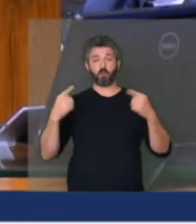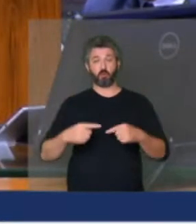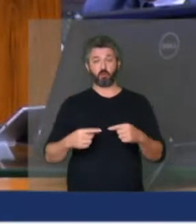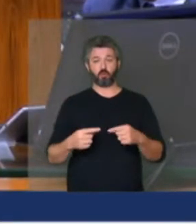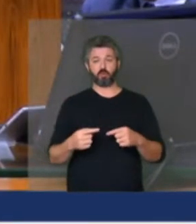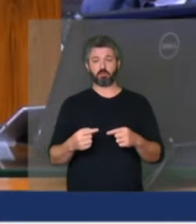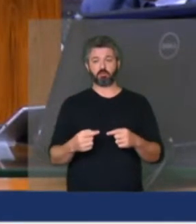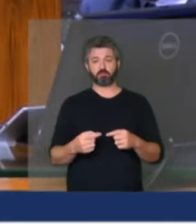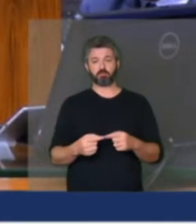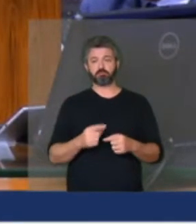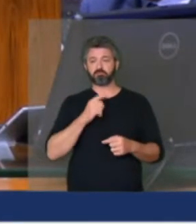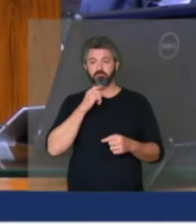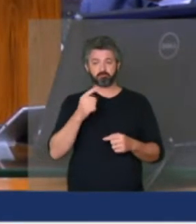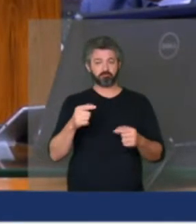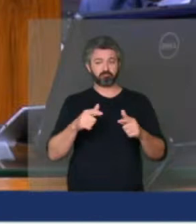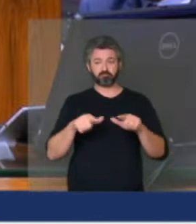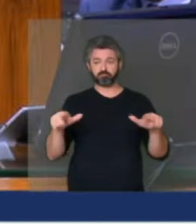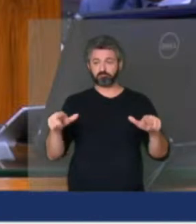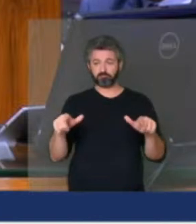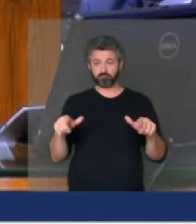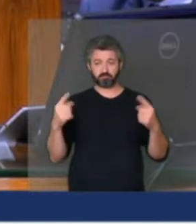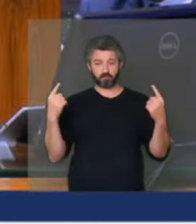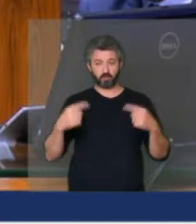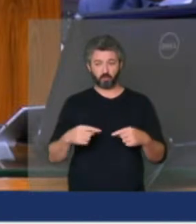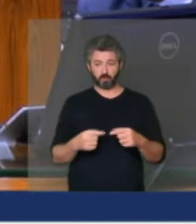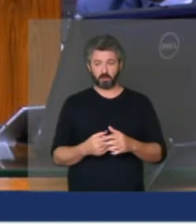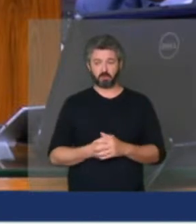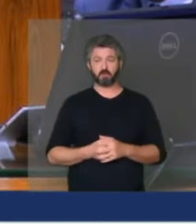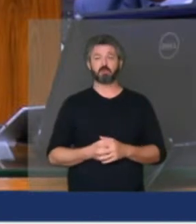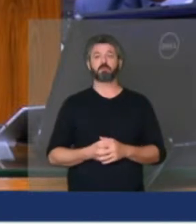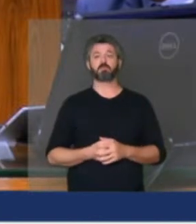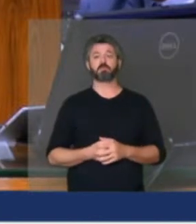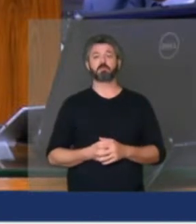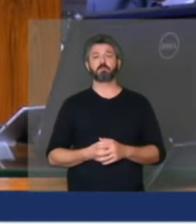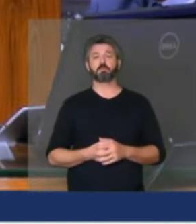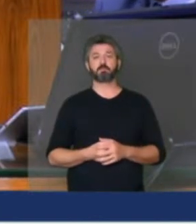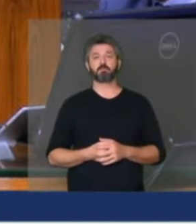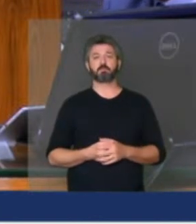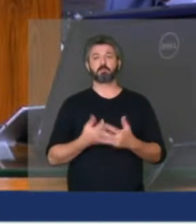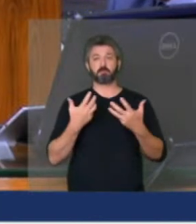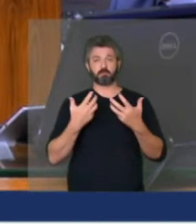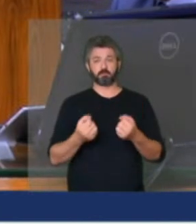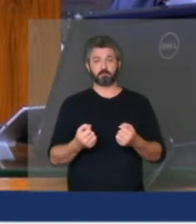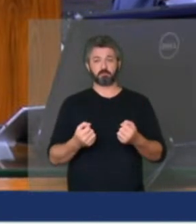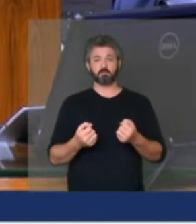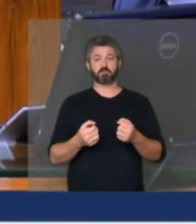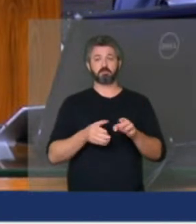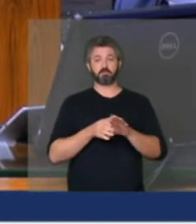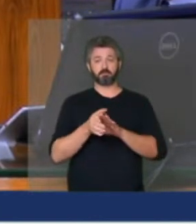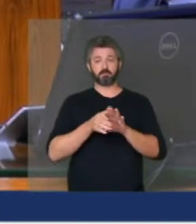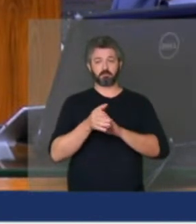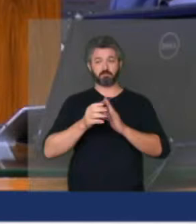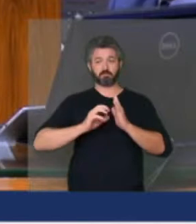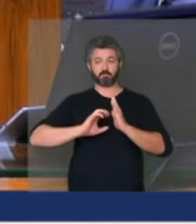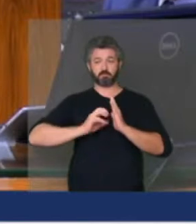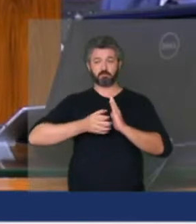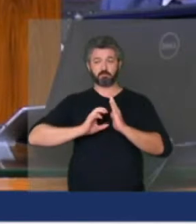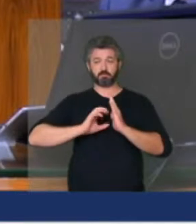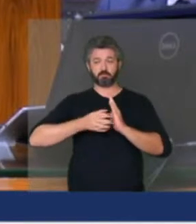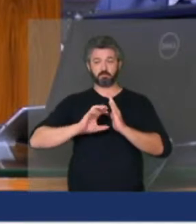MOMENTO, NÓS NÃO TEMOS NINGUÉM PARA ENCAMINHAR CONTRA. OK? ENTÃO NÓS VAMOS NESSE MOMENTO A ORIENTAÇÃO